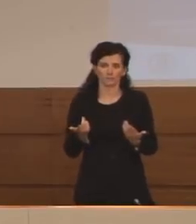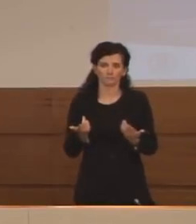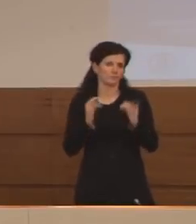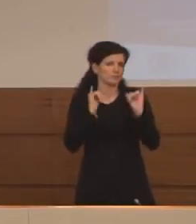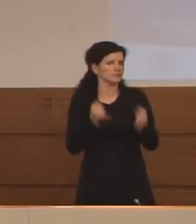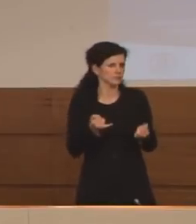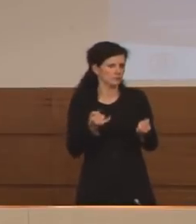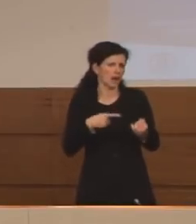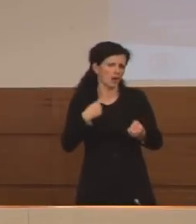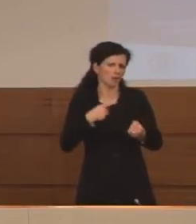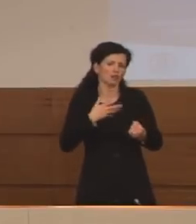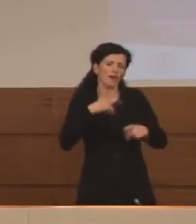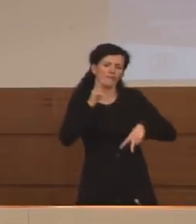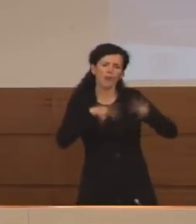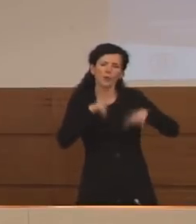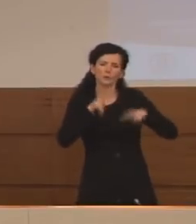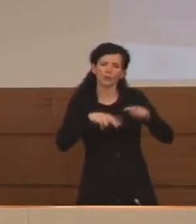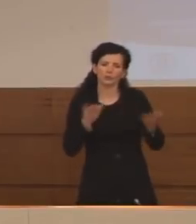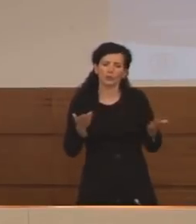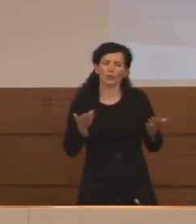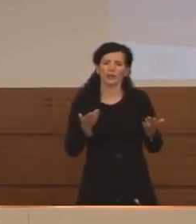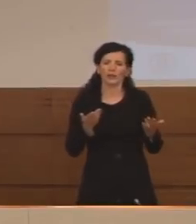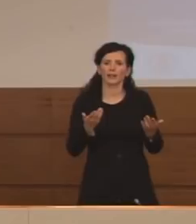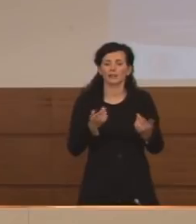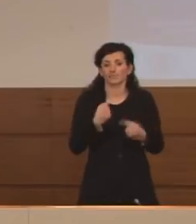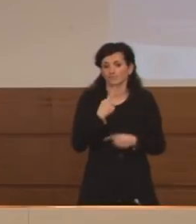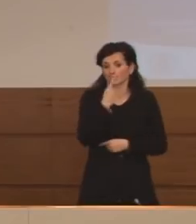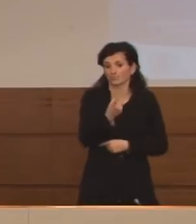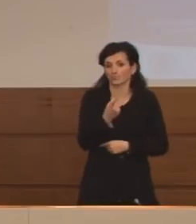Sì. Comunque sia, ecco, ho detto quali sono i limiti dei test sierologici.